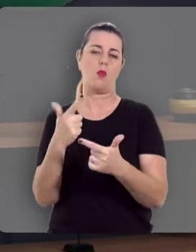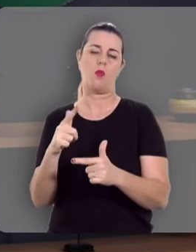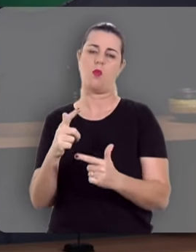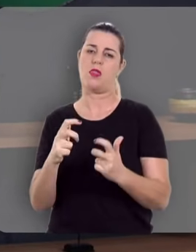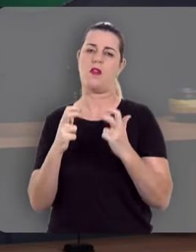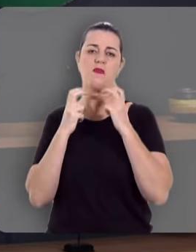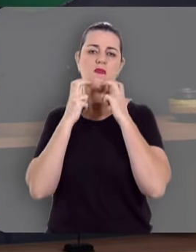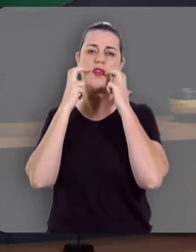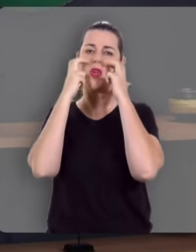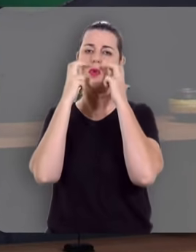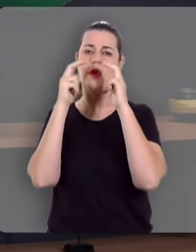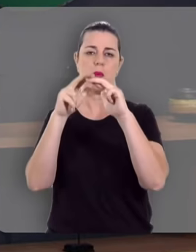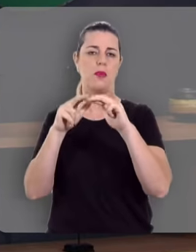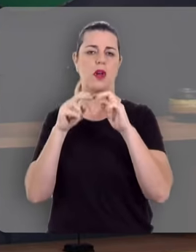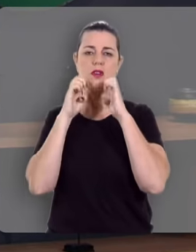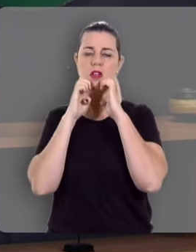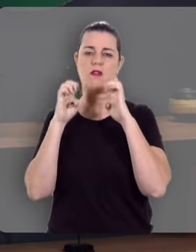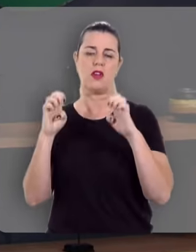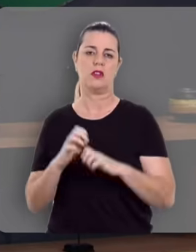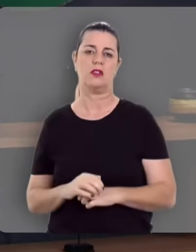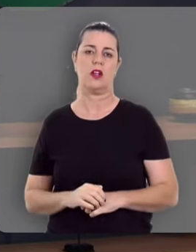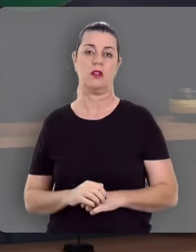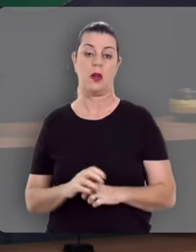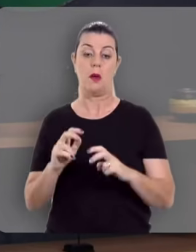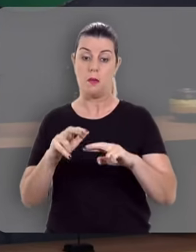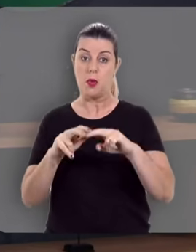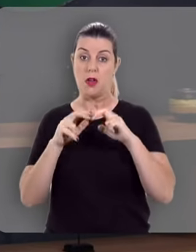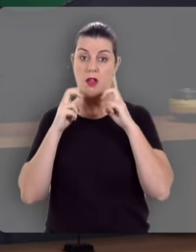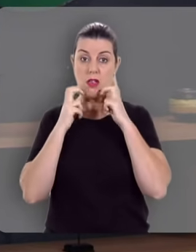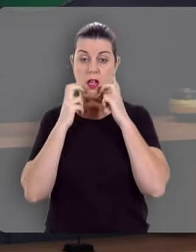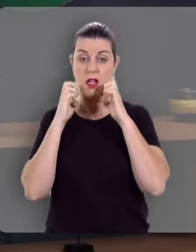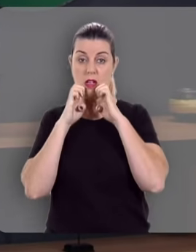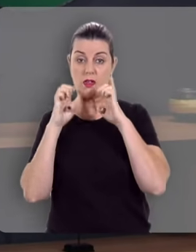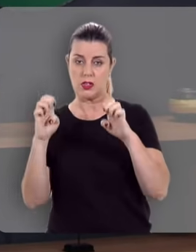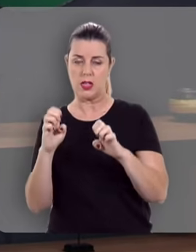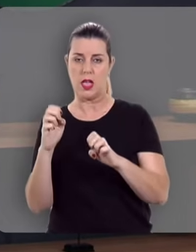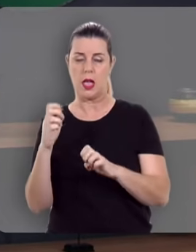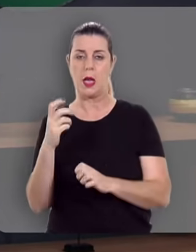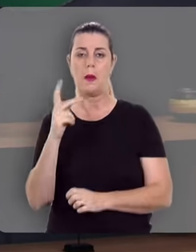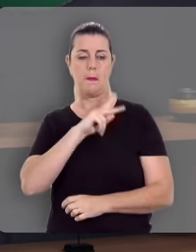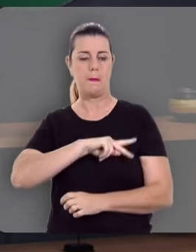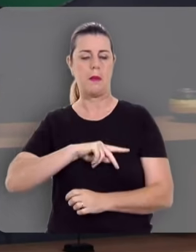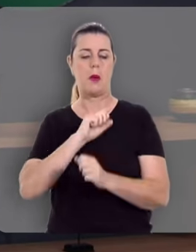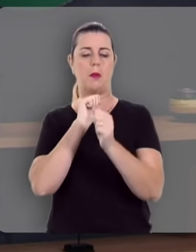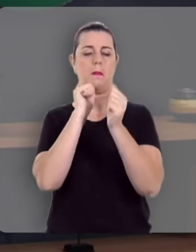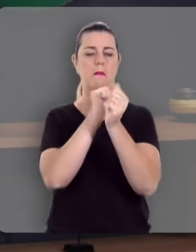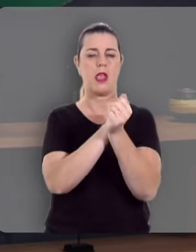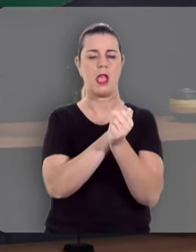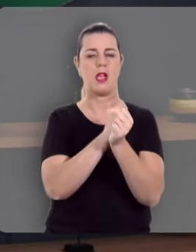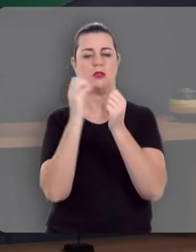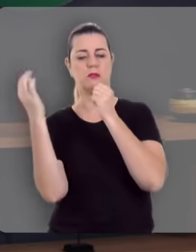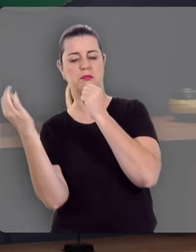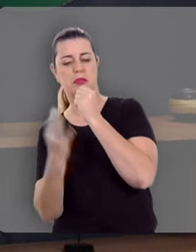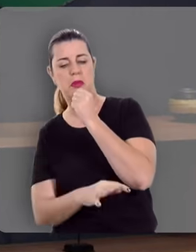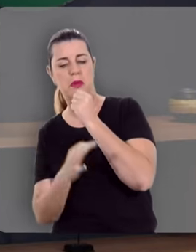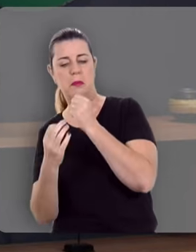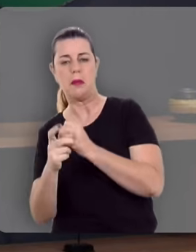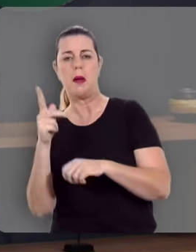é por causa do Evangelho Paulo foi preso Paulo foi açoitado Paulo foi apedrejado Paulo foi Instigado